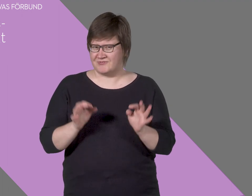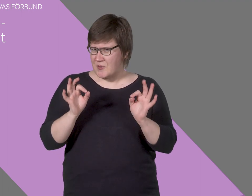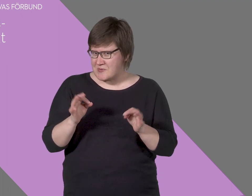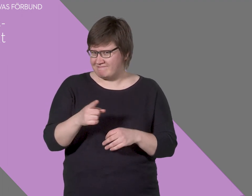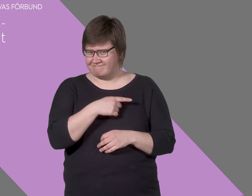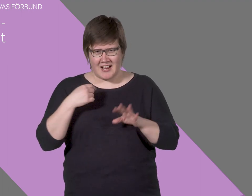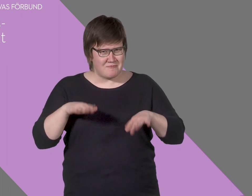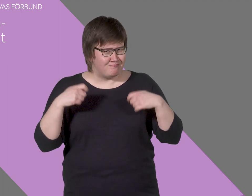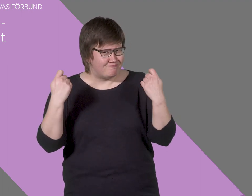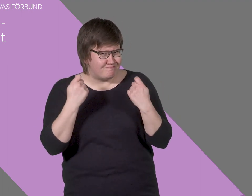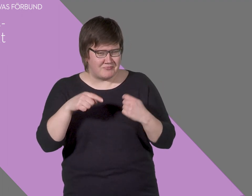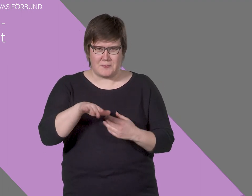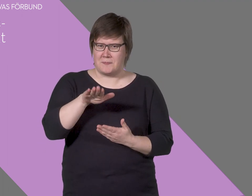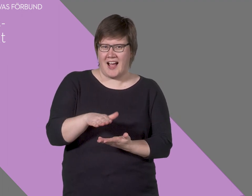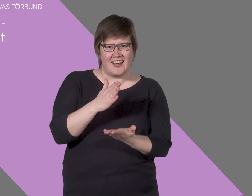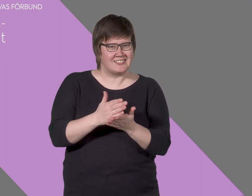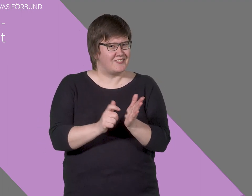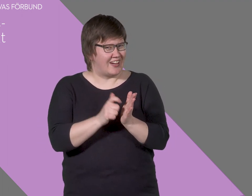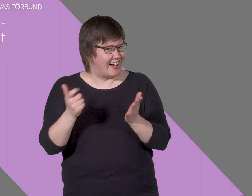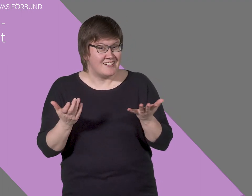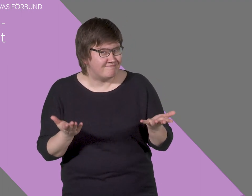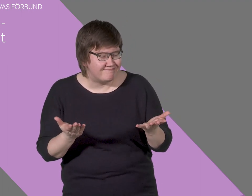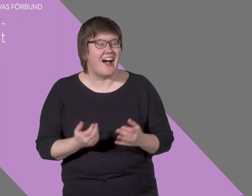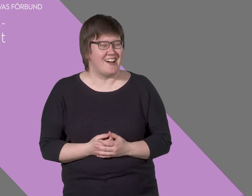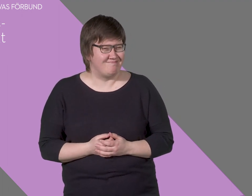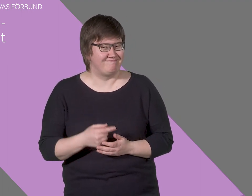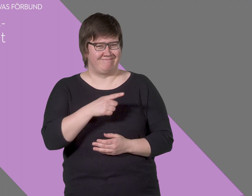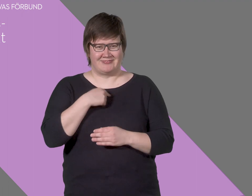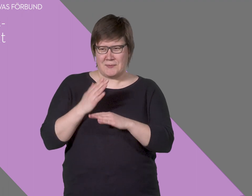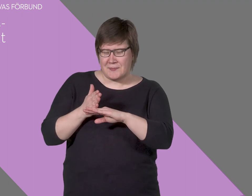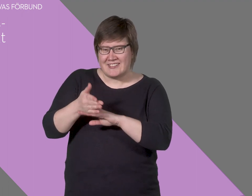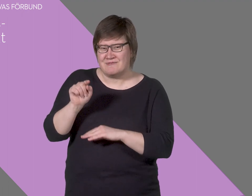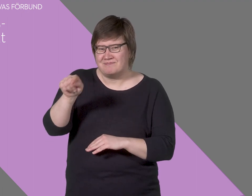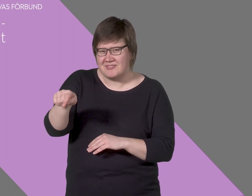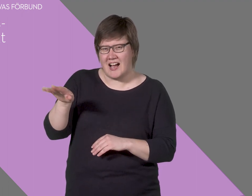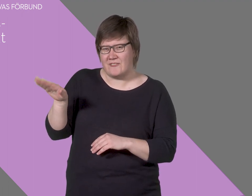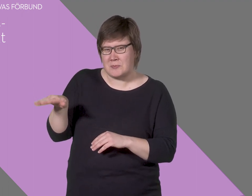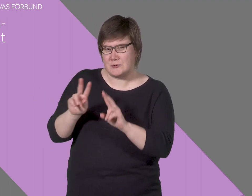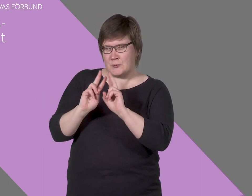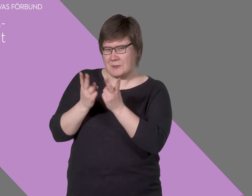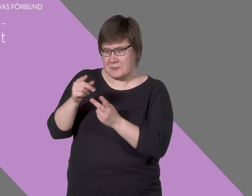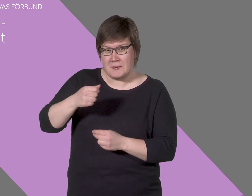För att fira barnrättsveckan besökte vi eftermiddagsklubben -